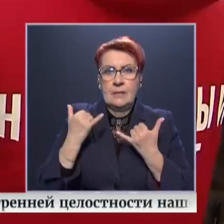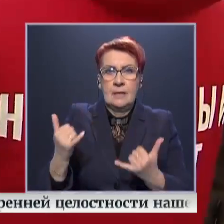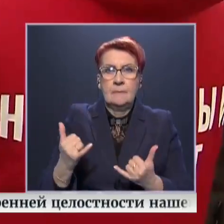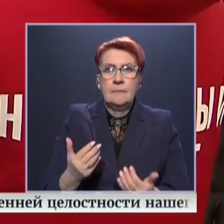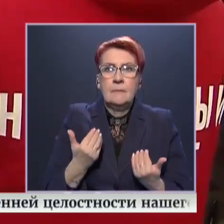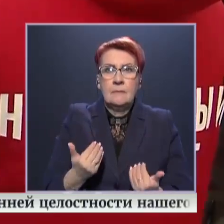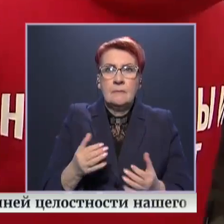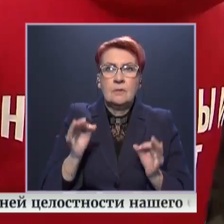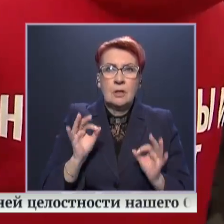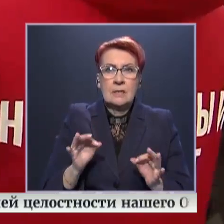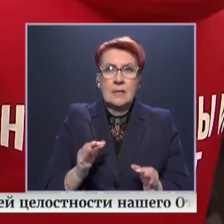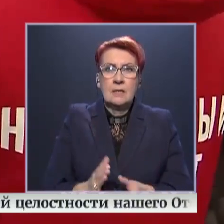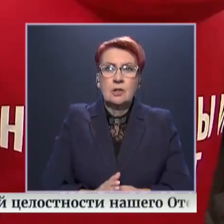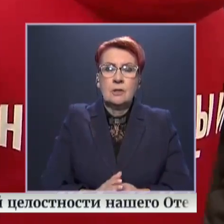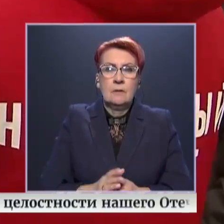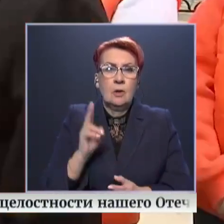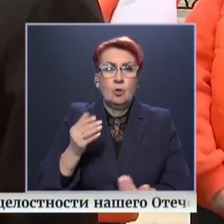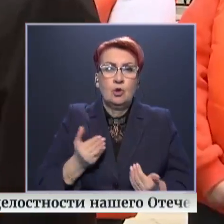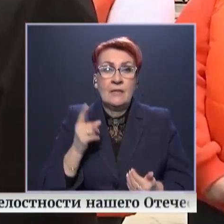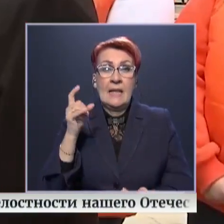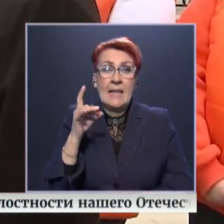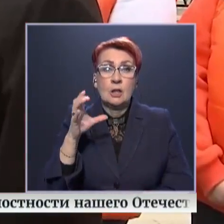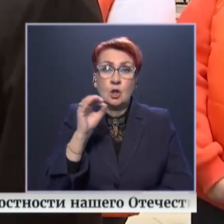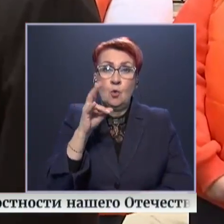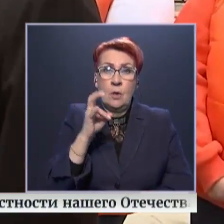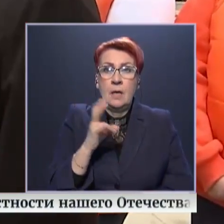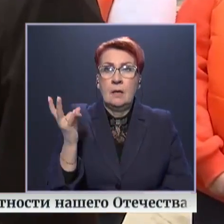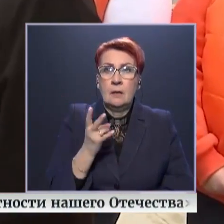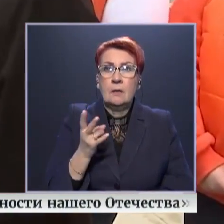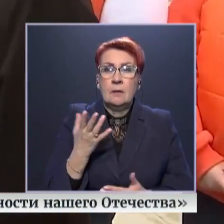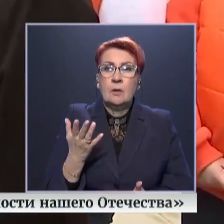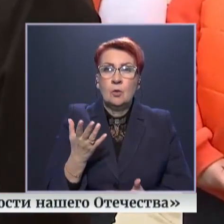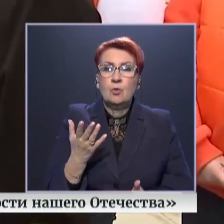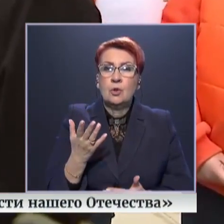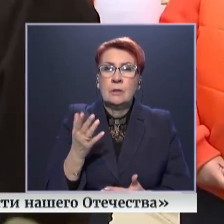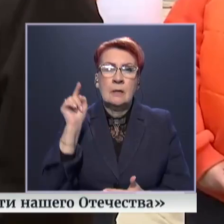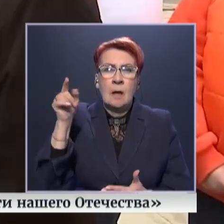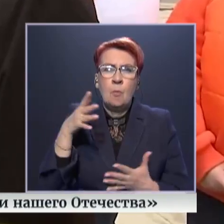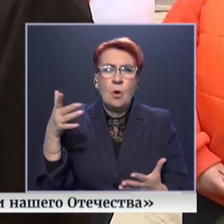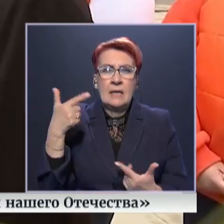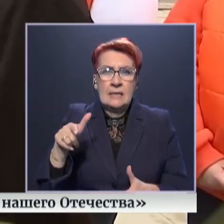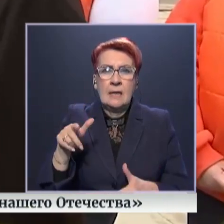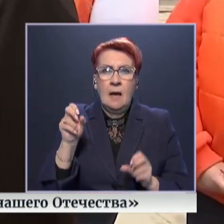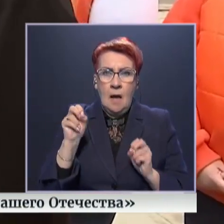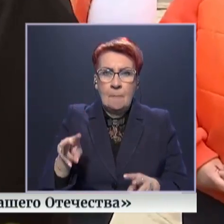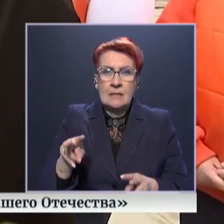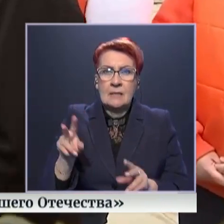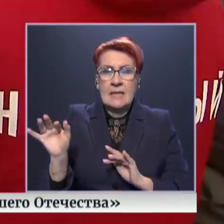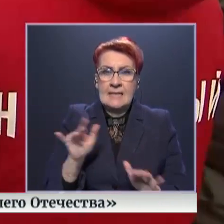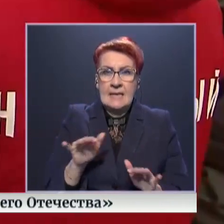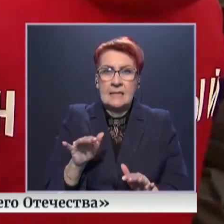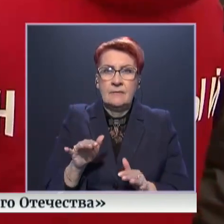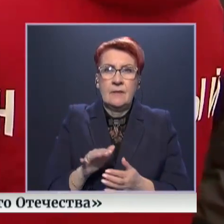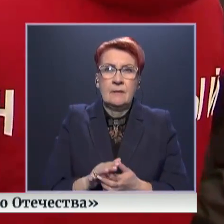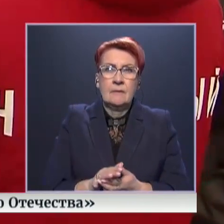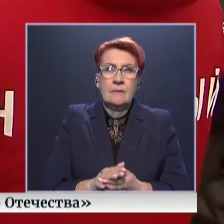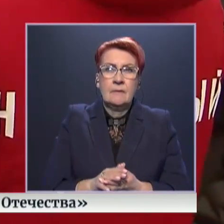каких-то наступательных Контр наступательных прочих